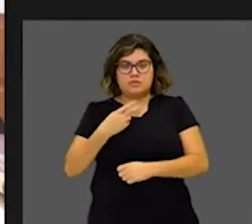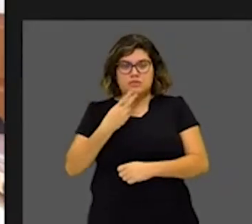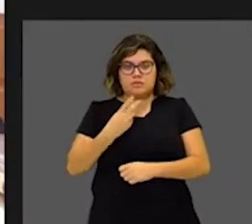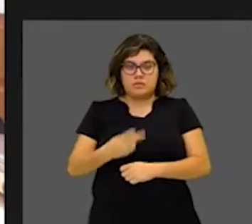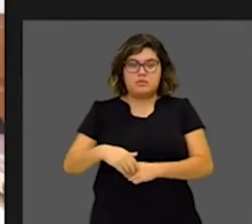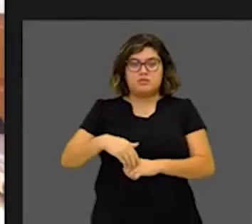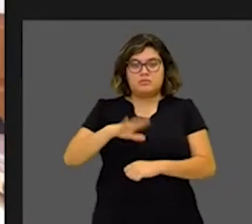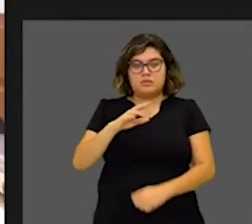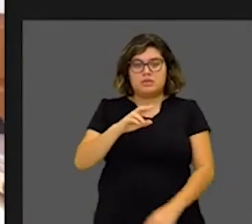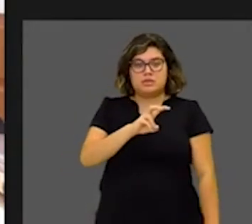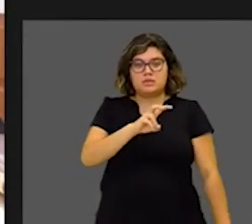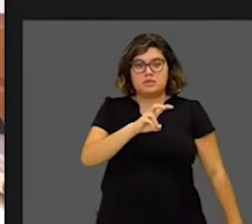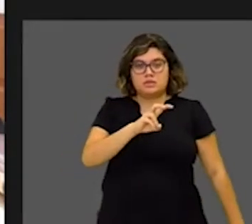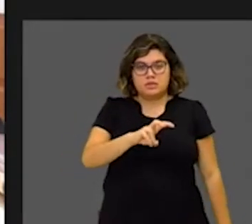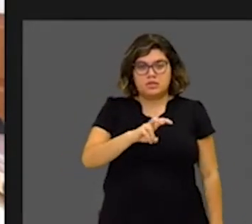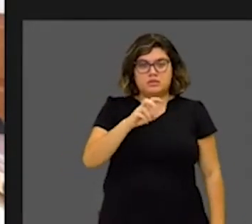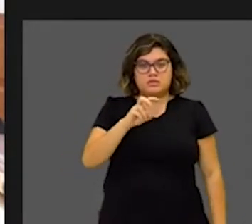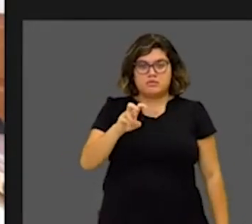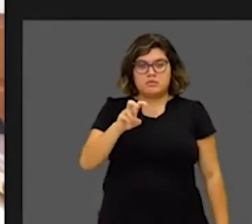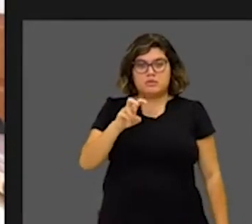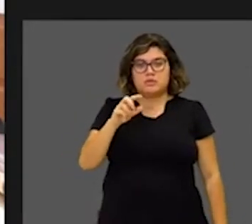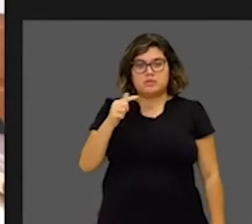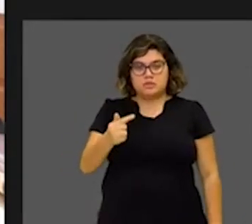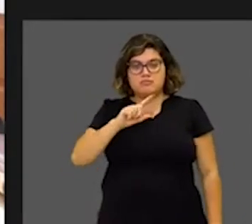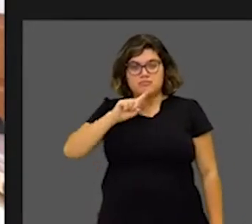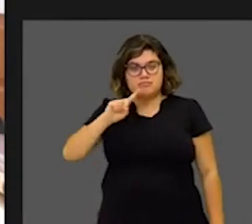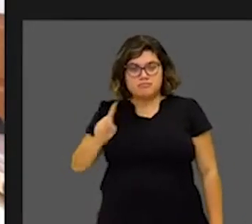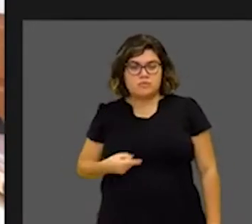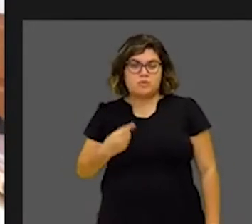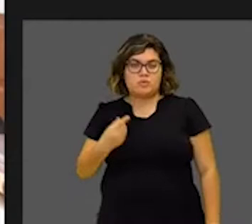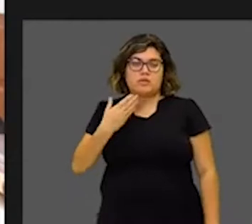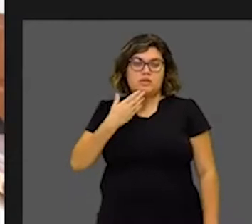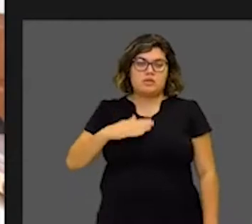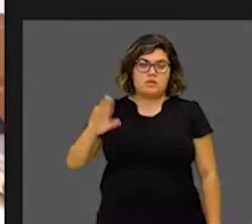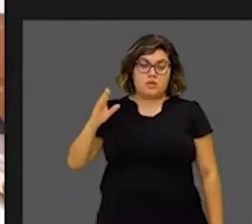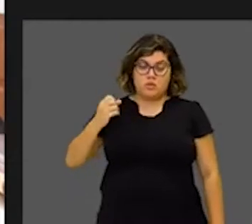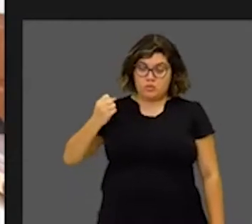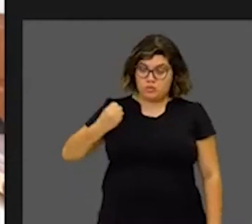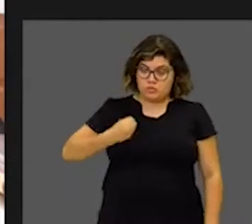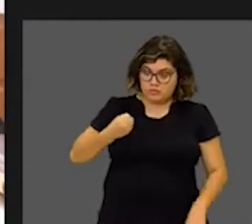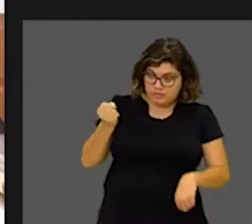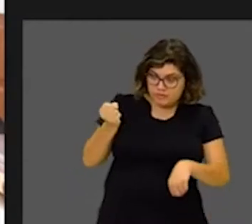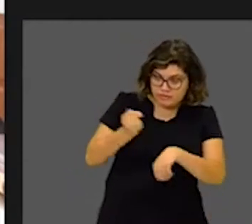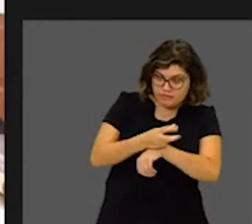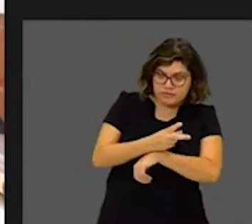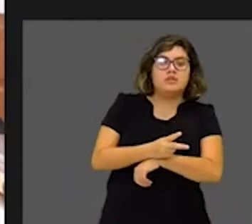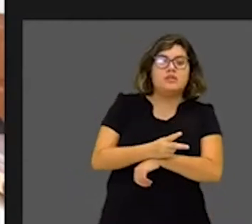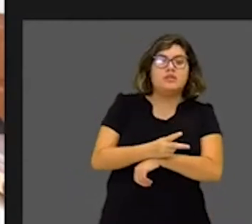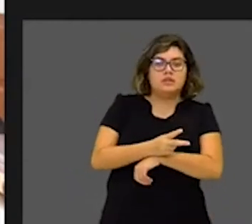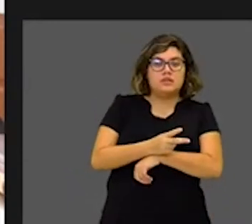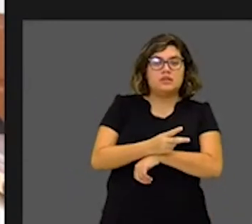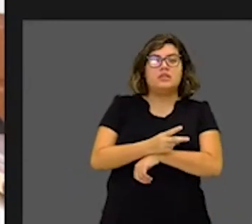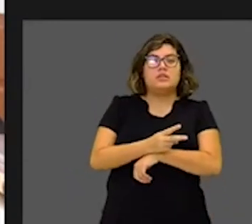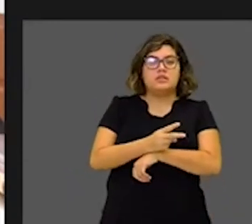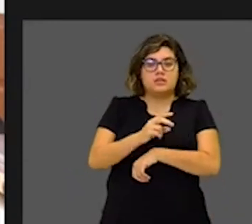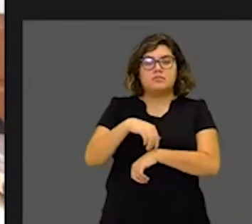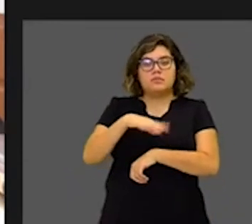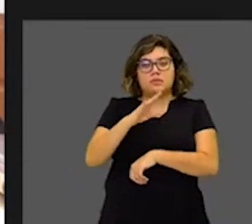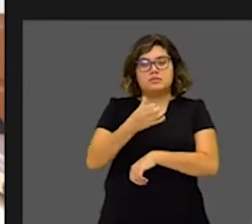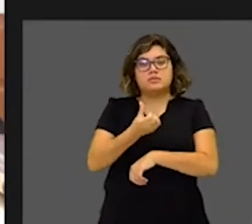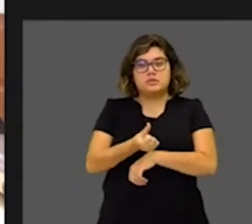de 557 mil candidaturas e o número de cargos que foram preenchidos nas eleições 2020 mais 65 carro